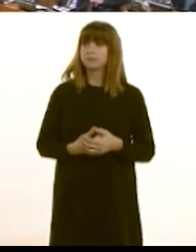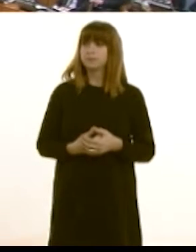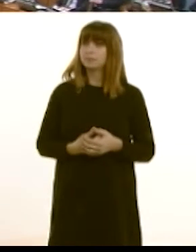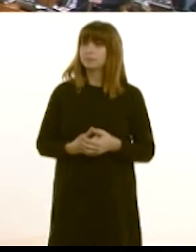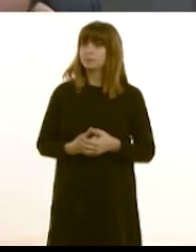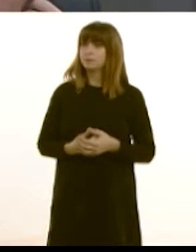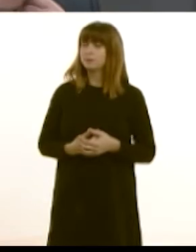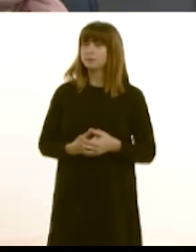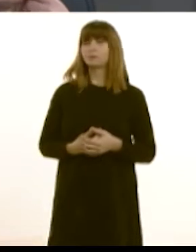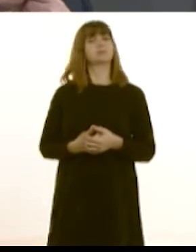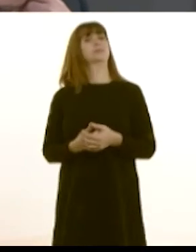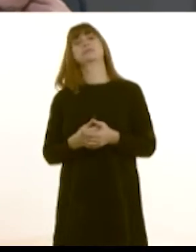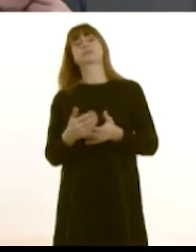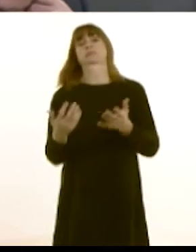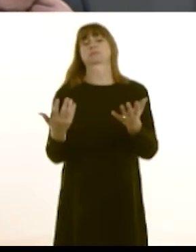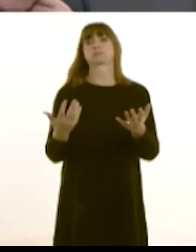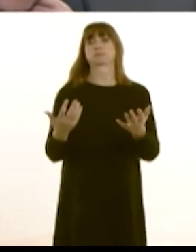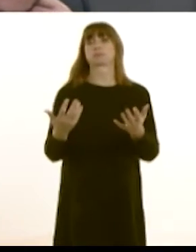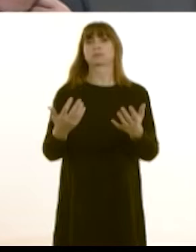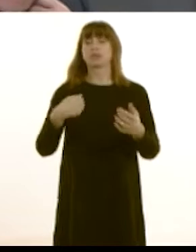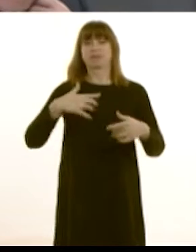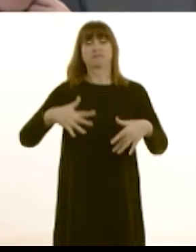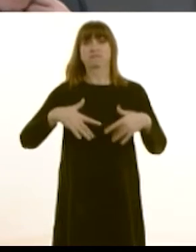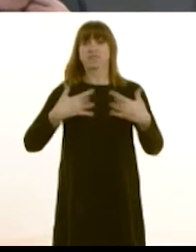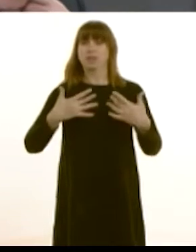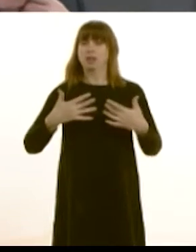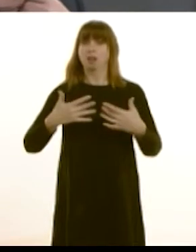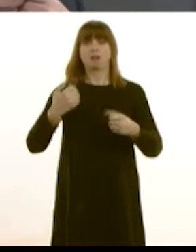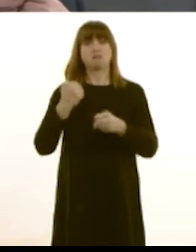wedi cymryd newid hinsawdd o ddifrif yn ddigonol, ac mae hynny, yn anffodus, yn wir.